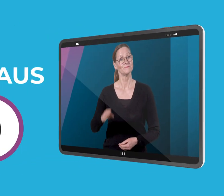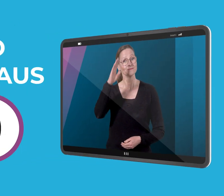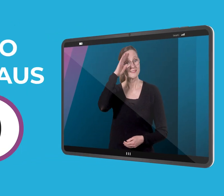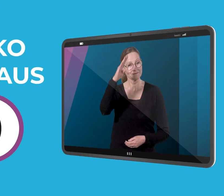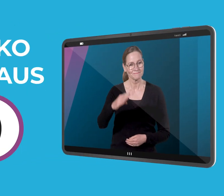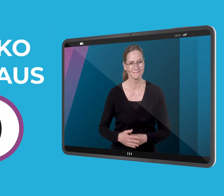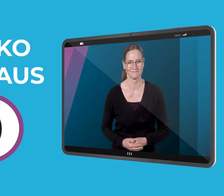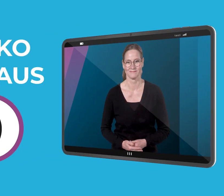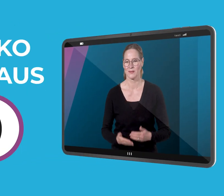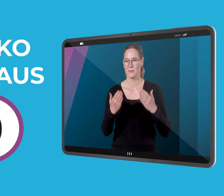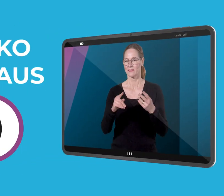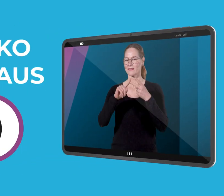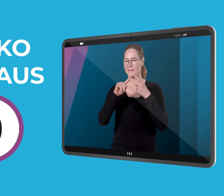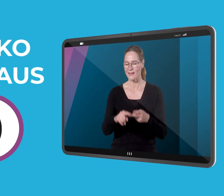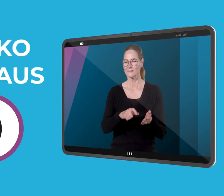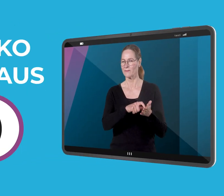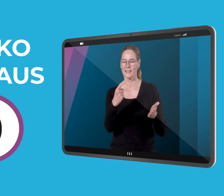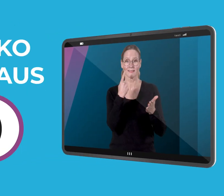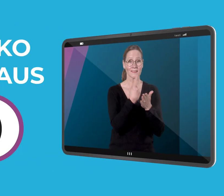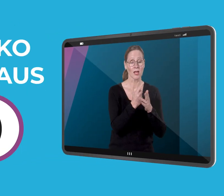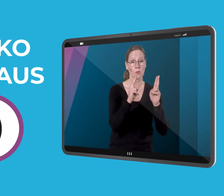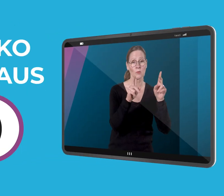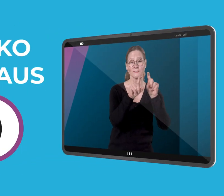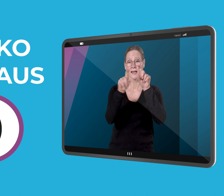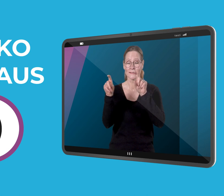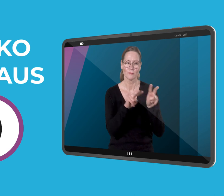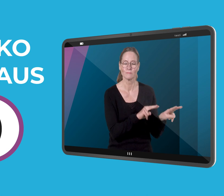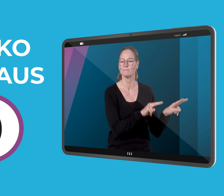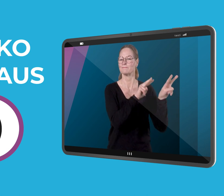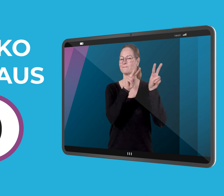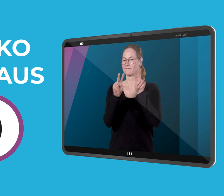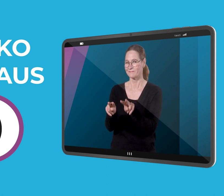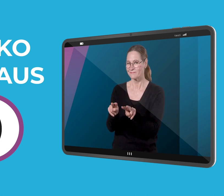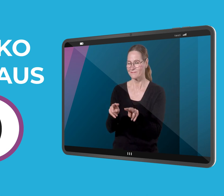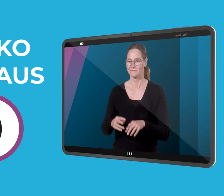Hei! On taas aika käydä läpi viikon tärkeimpiä uutisaiheita.